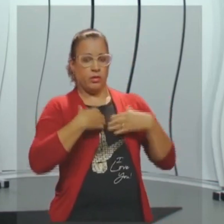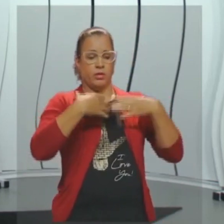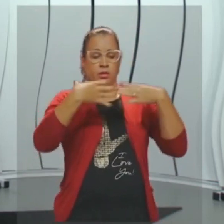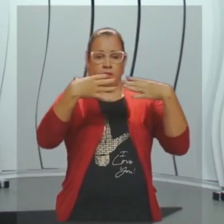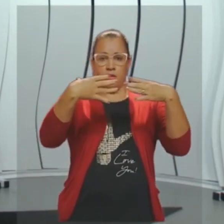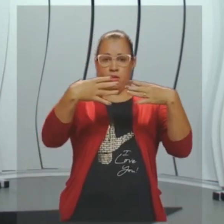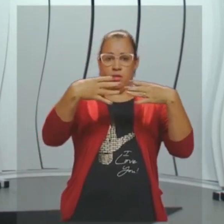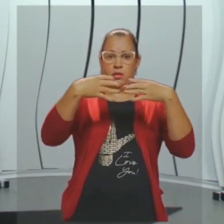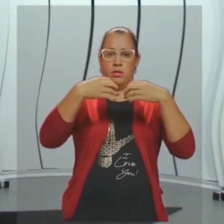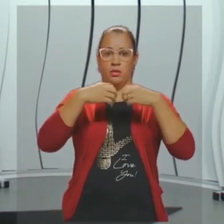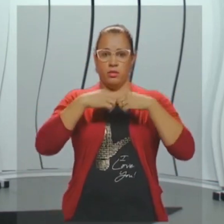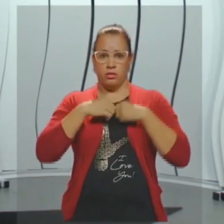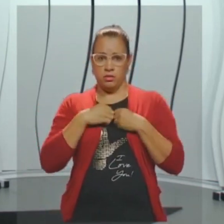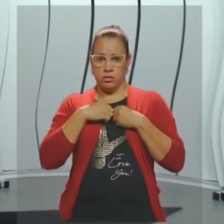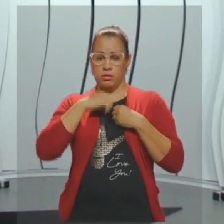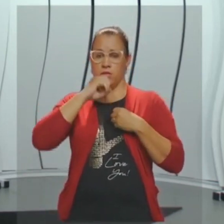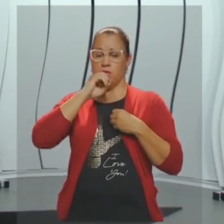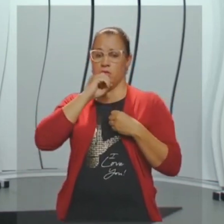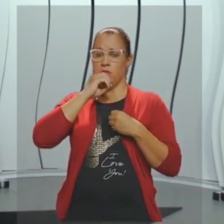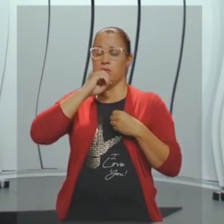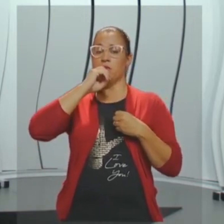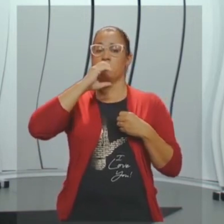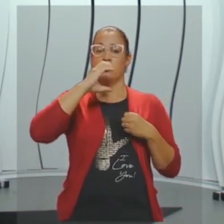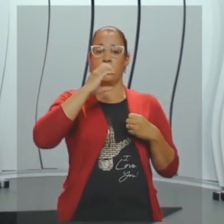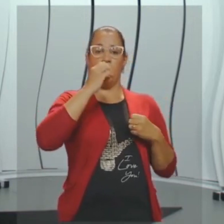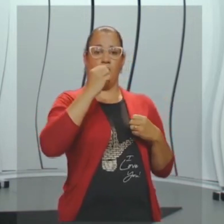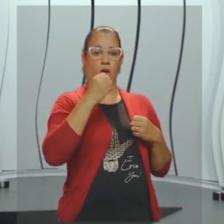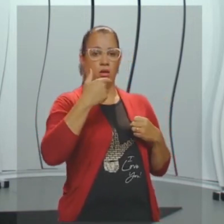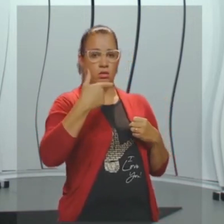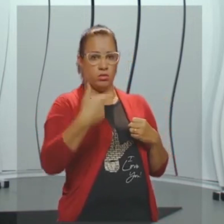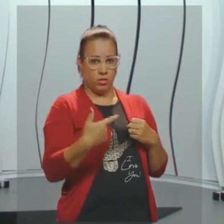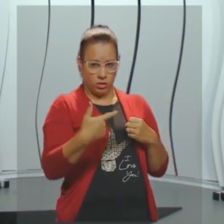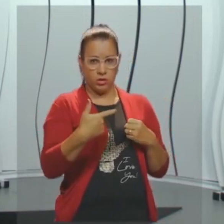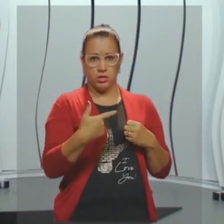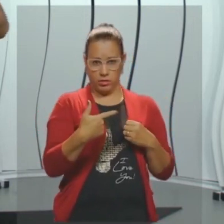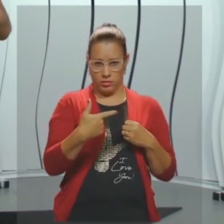colocando o oxigênio dentro dos meus pulmões e quando eu